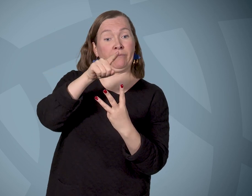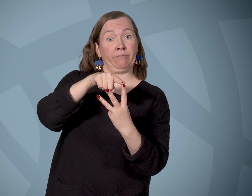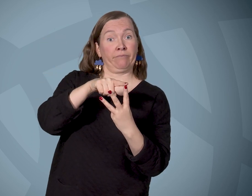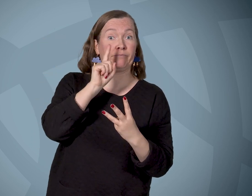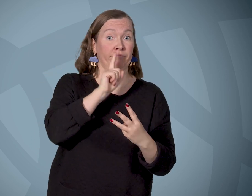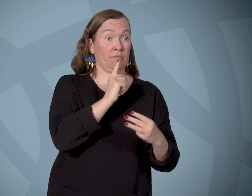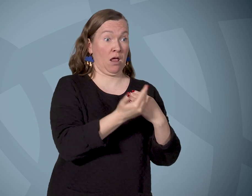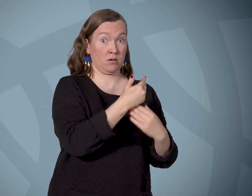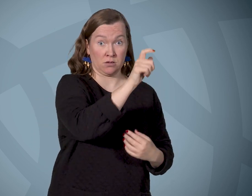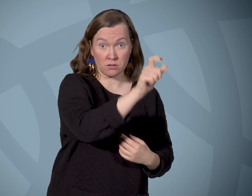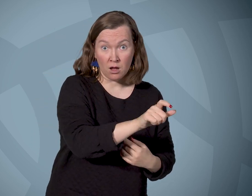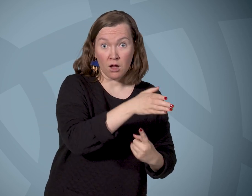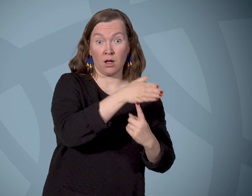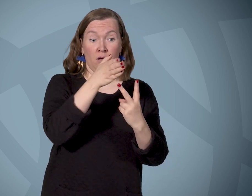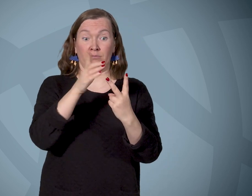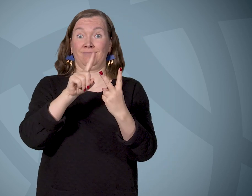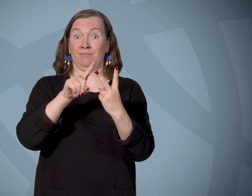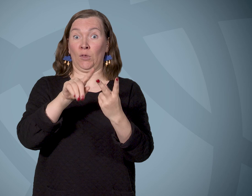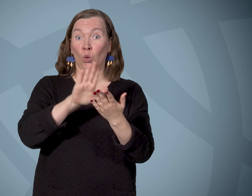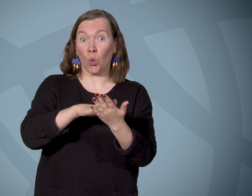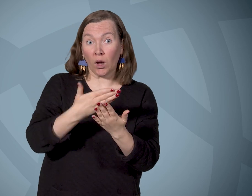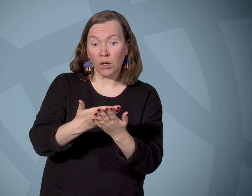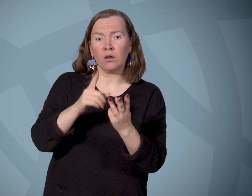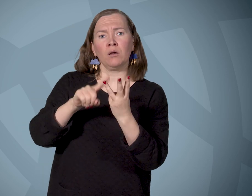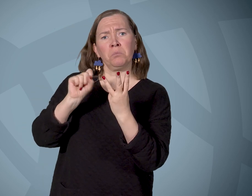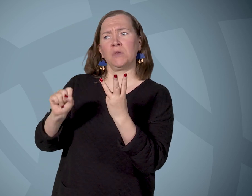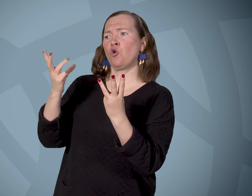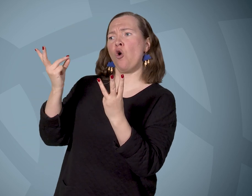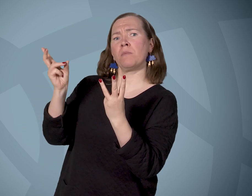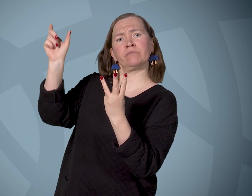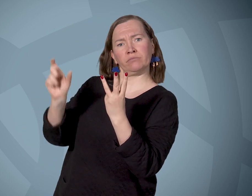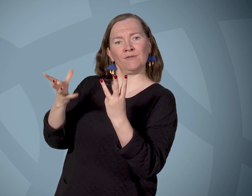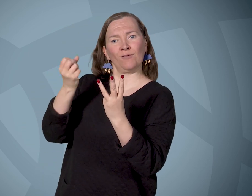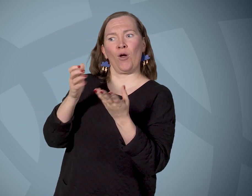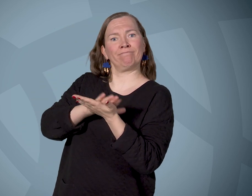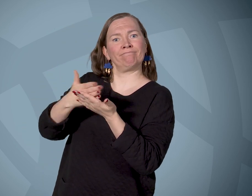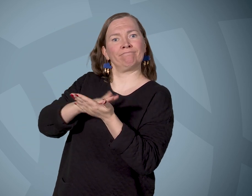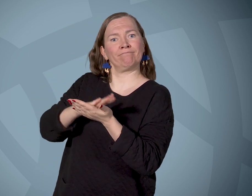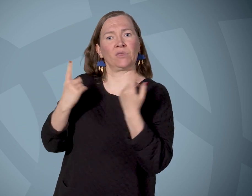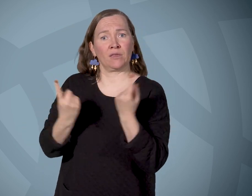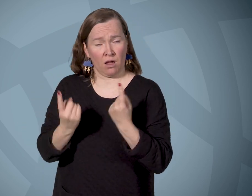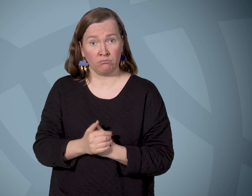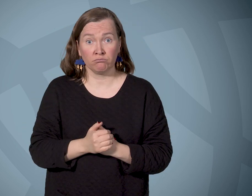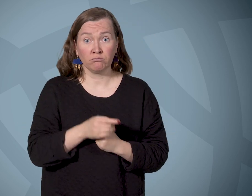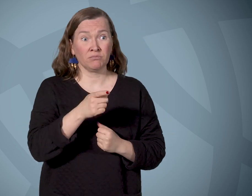Eli siis paikalle tarvitaan asiakas, tulkki ja kolmas henkilö.